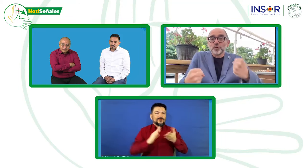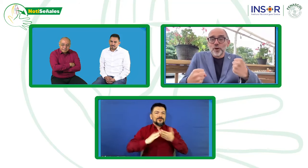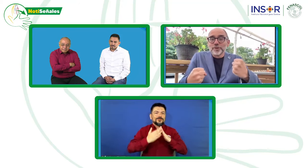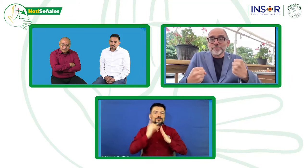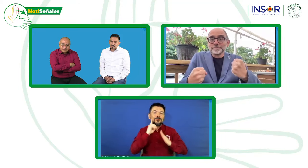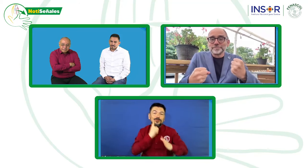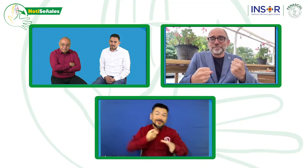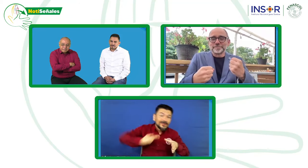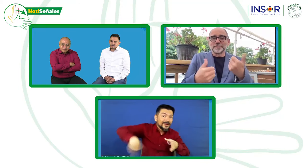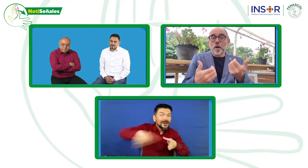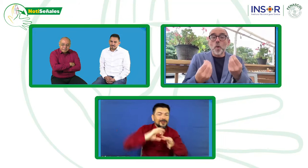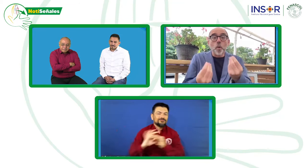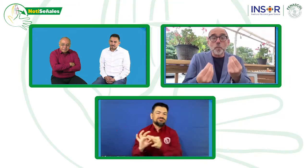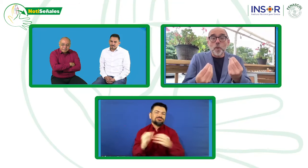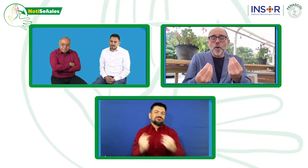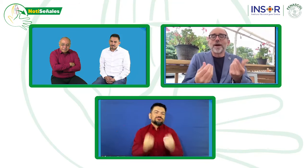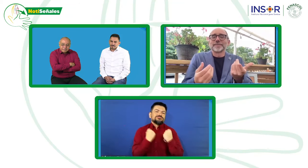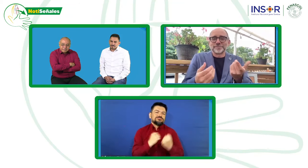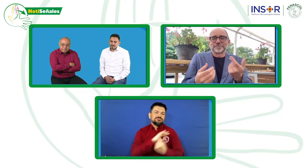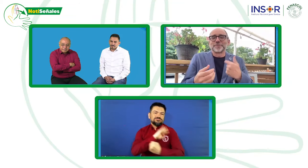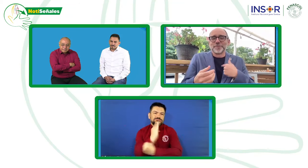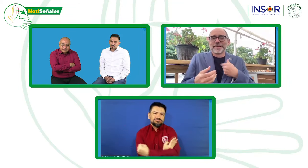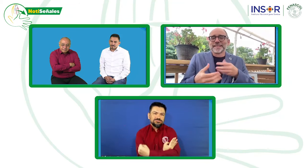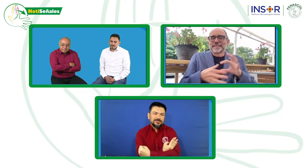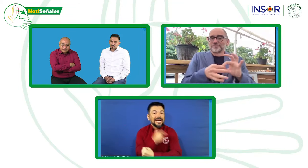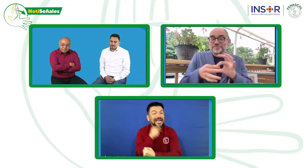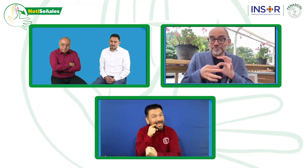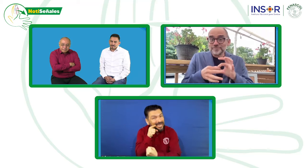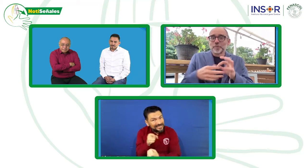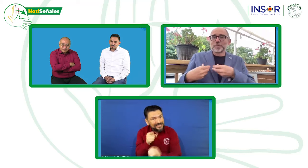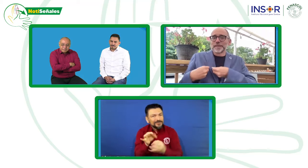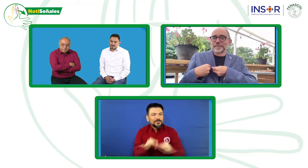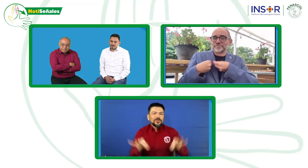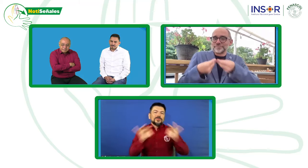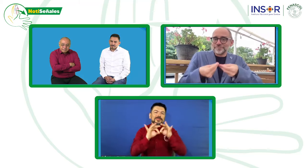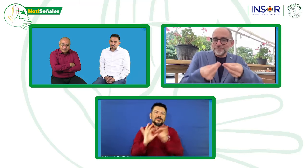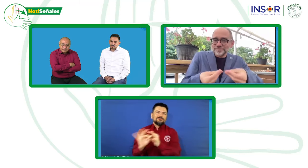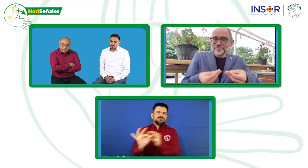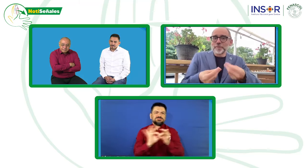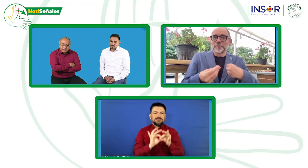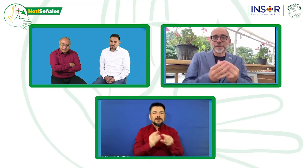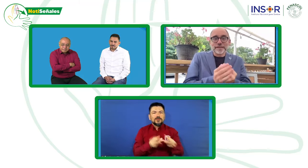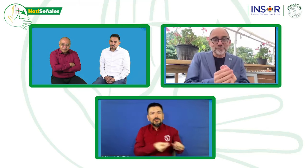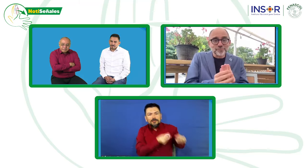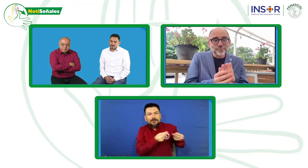herencia con los jóvenes sordos